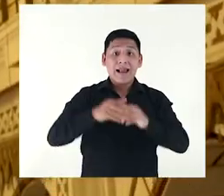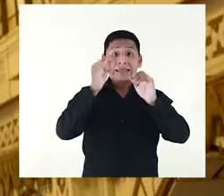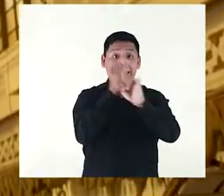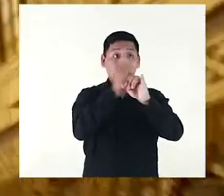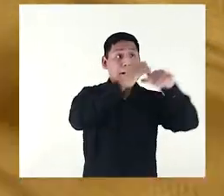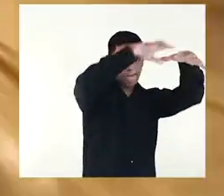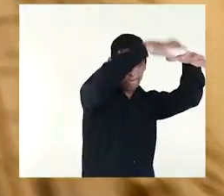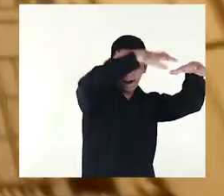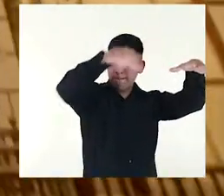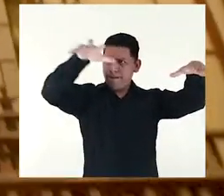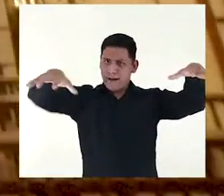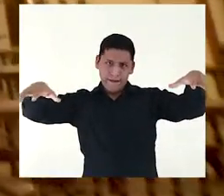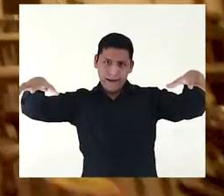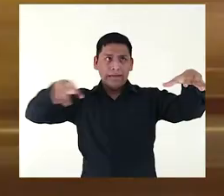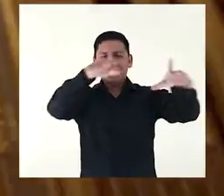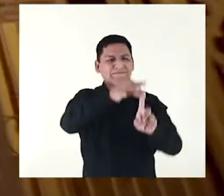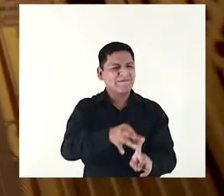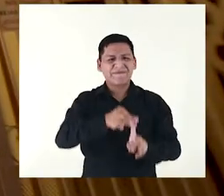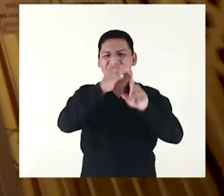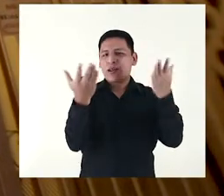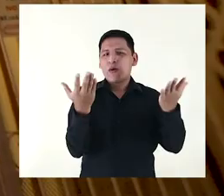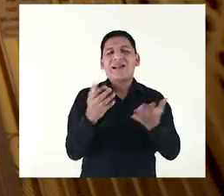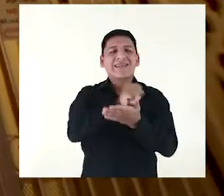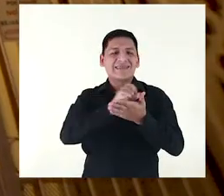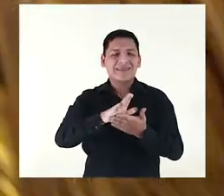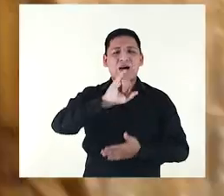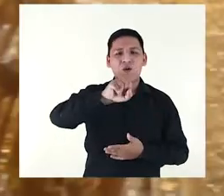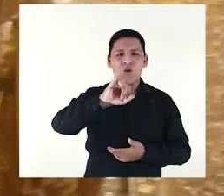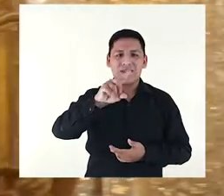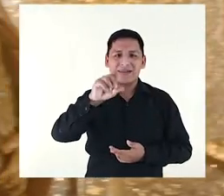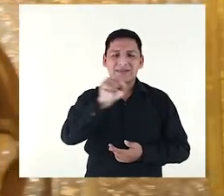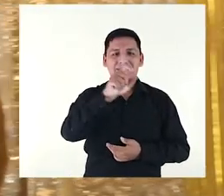muchas capillas en su interior, destacando por su popularidad la de San Judas Tadeo,